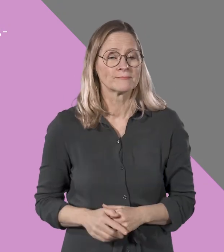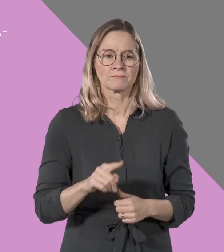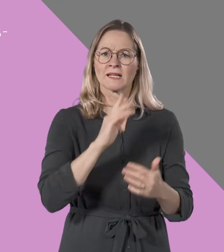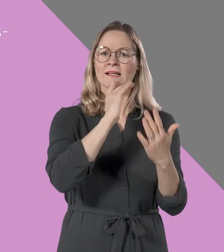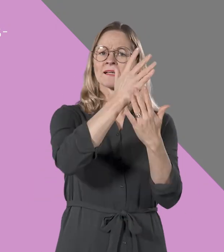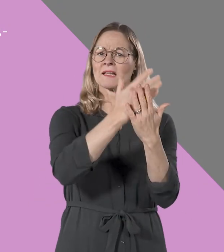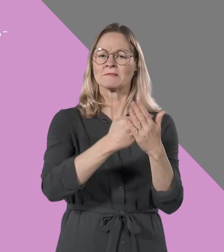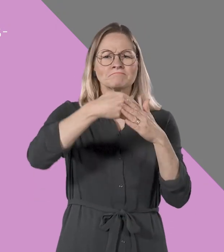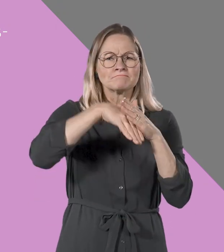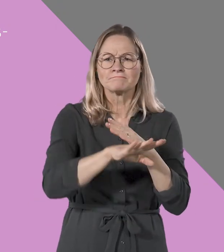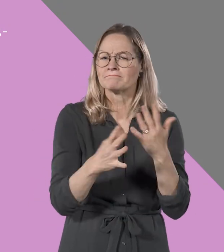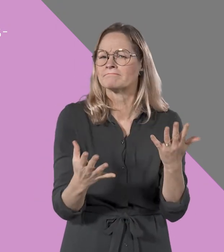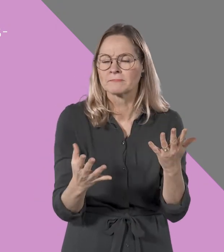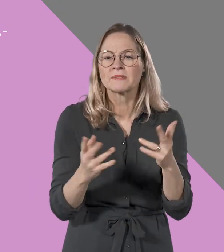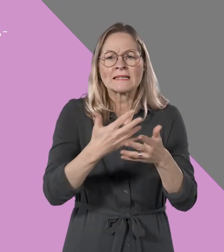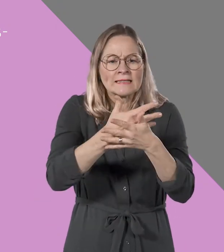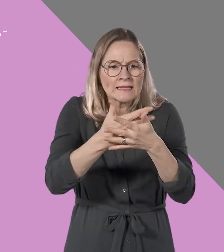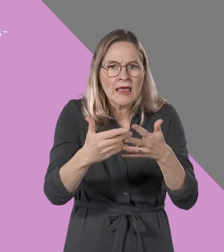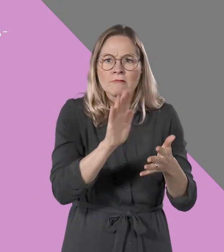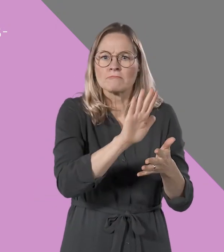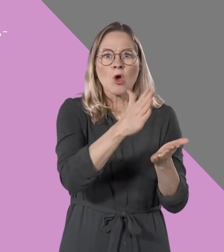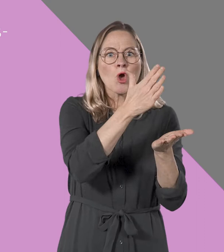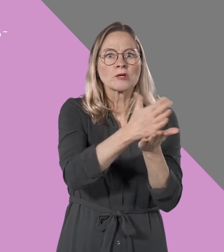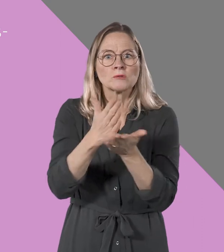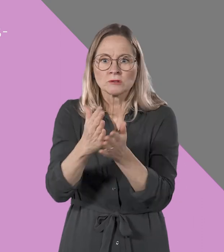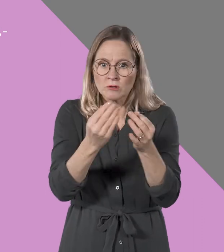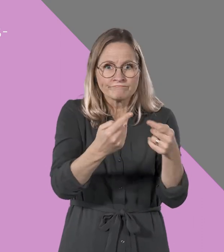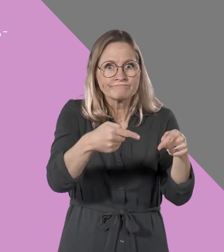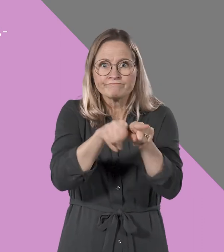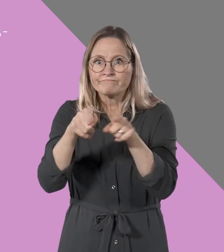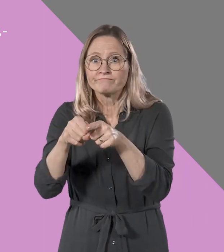Kertomus käsittelee kielellisten oikeuksien toteutumista -